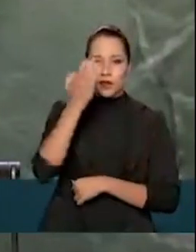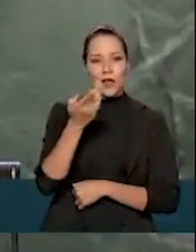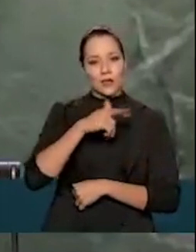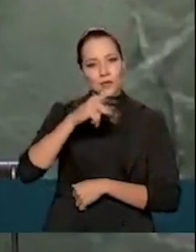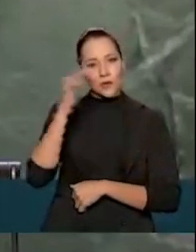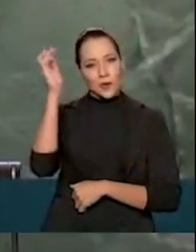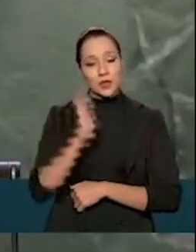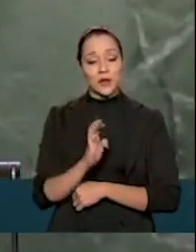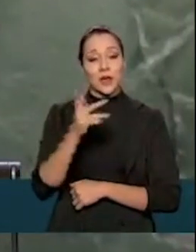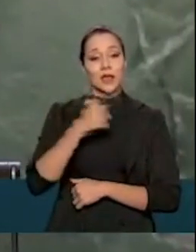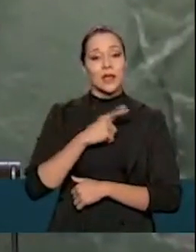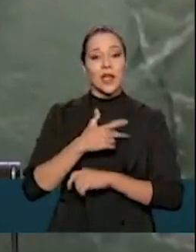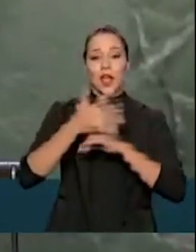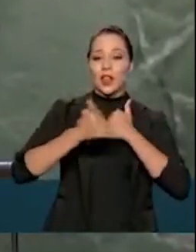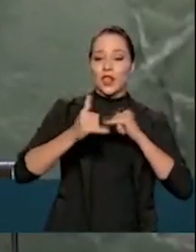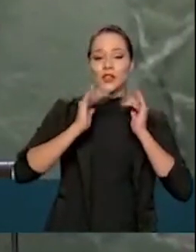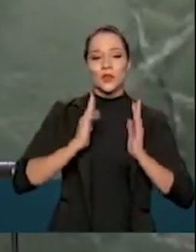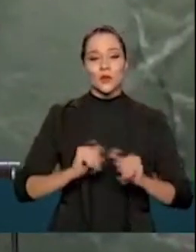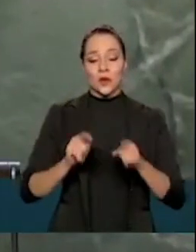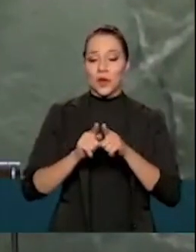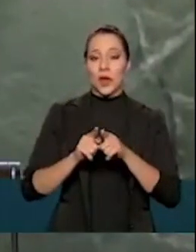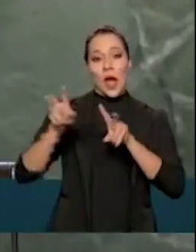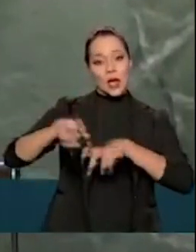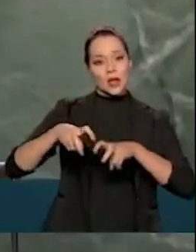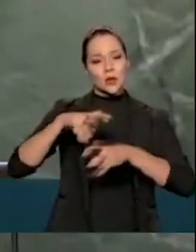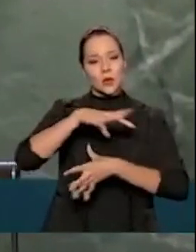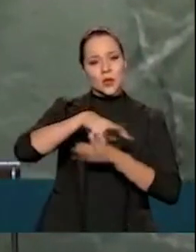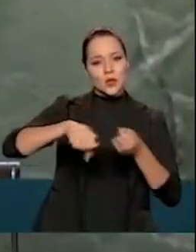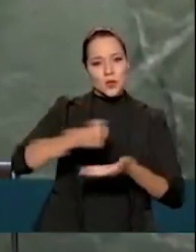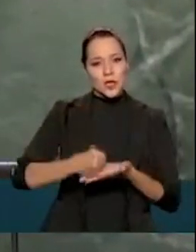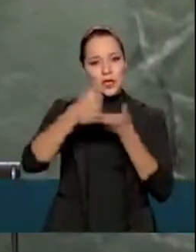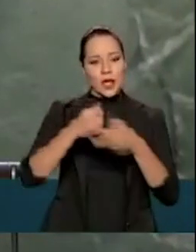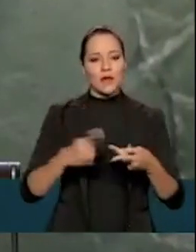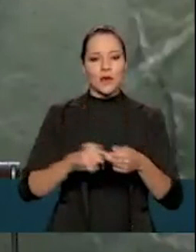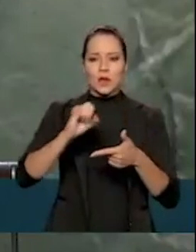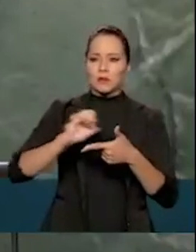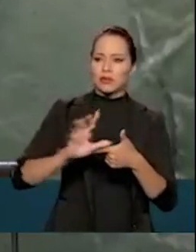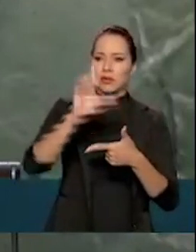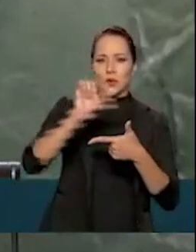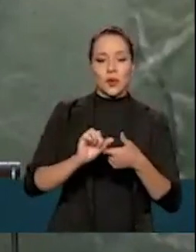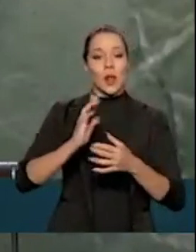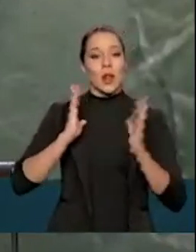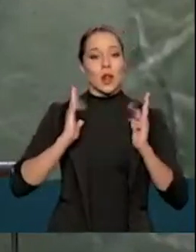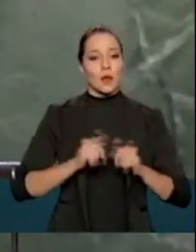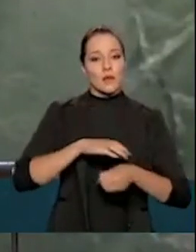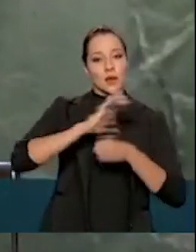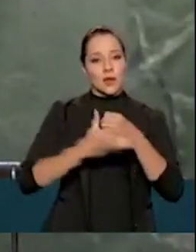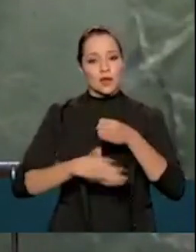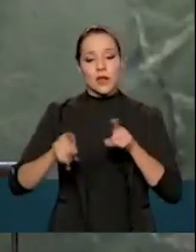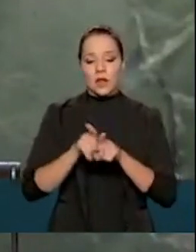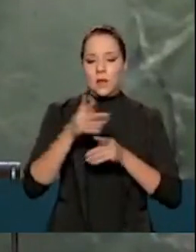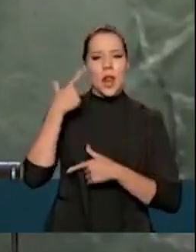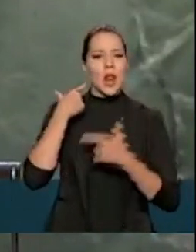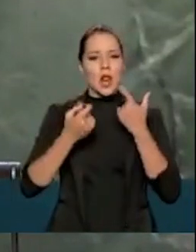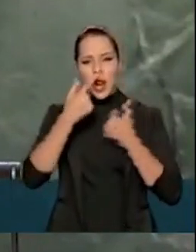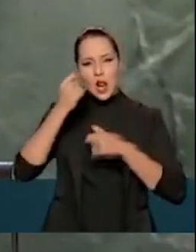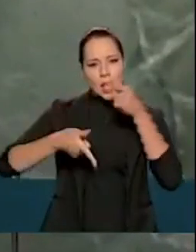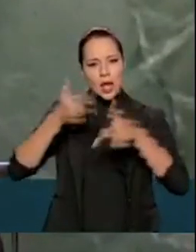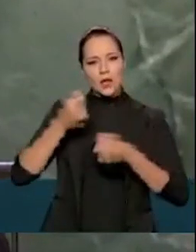agricultura sustentável indústria de baixa emissão saneamento básico tratamento de resíduos e turismo